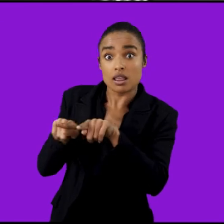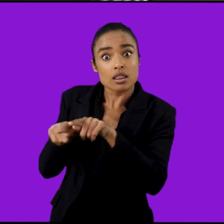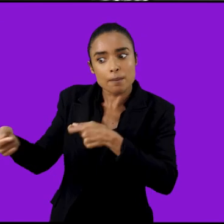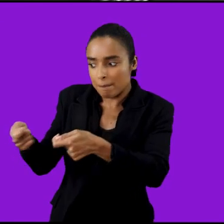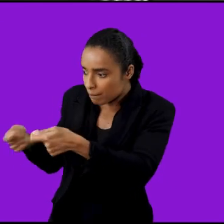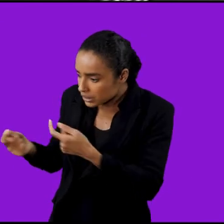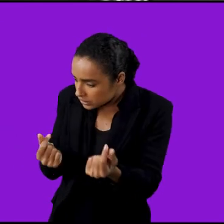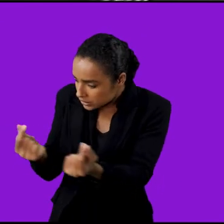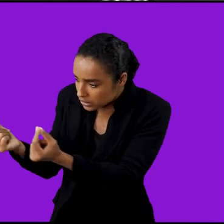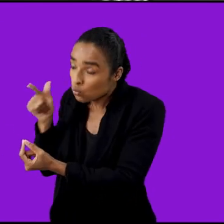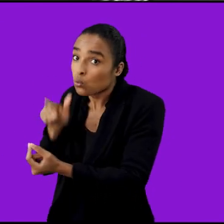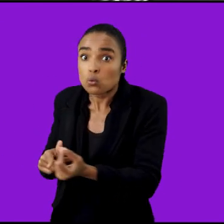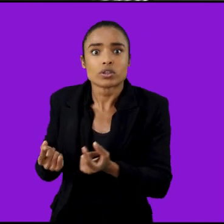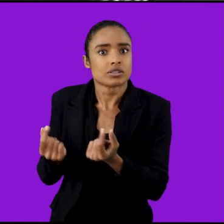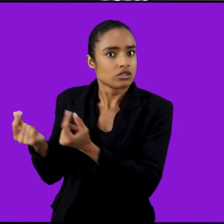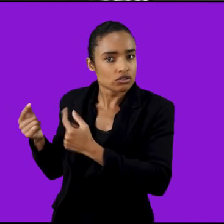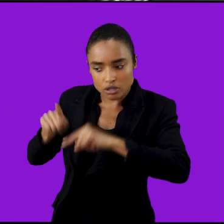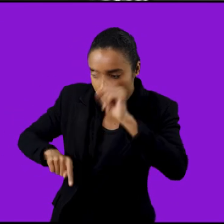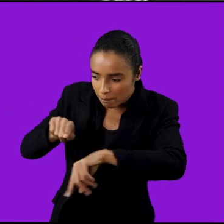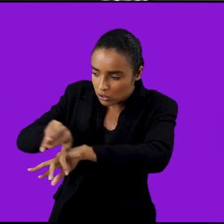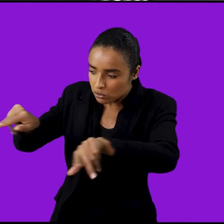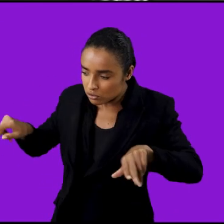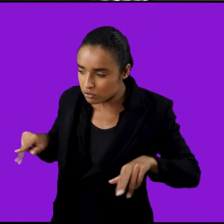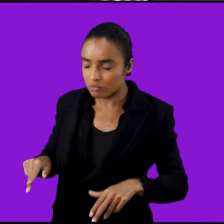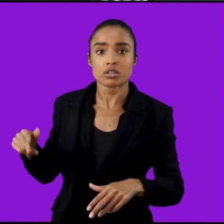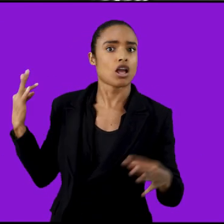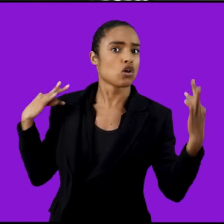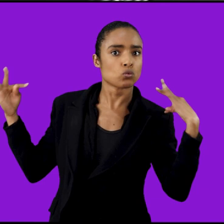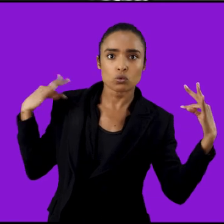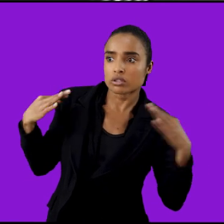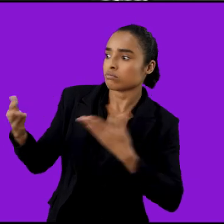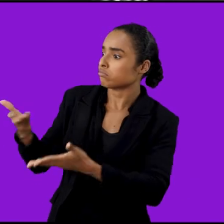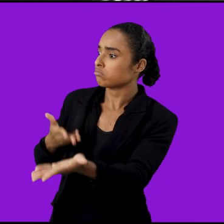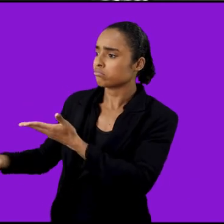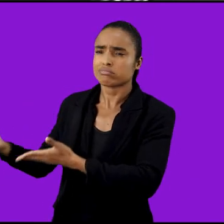da terra, pra desenvolver um sistema econômico deles, né? Pra desenvolver moeda própria,